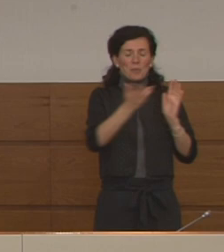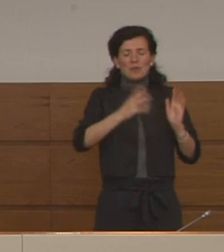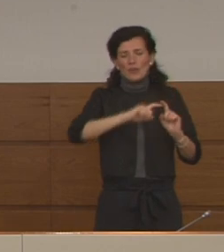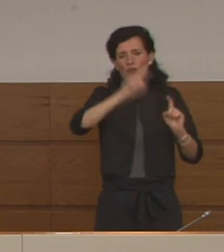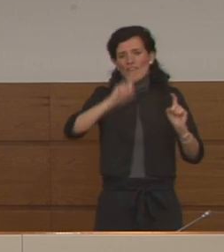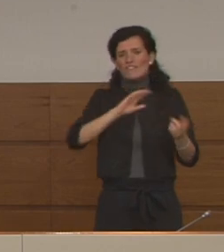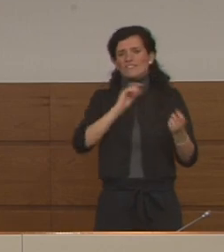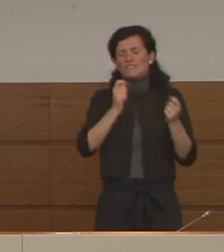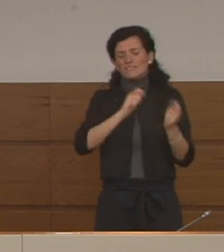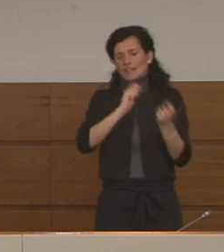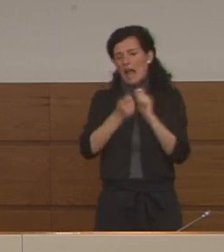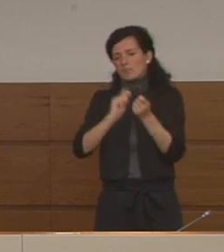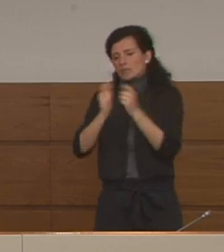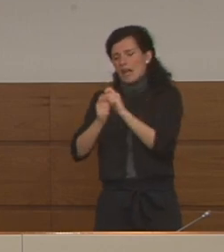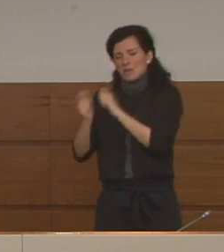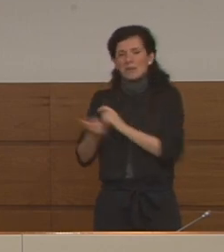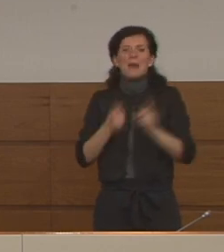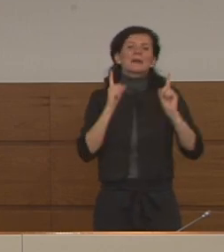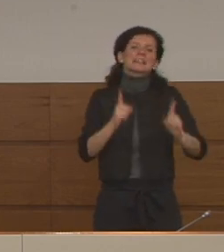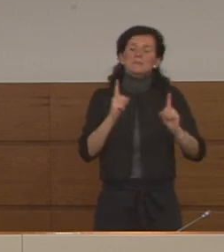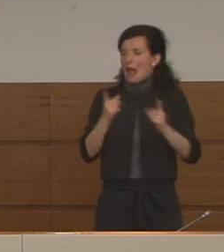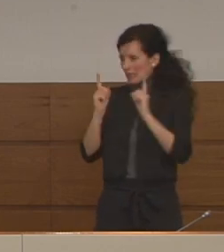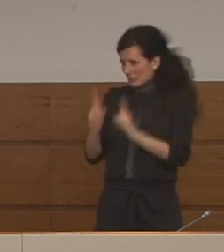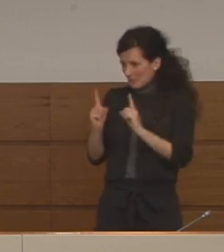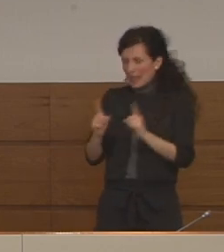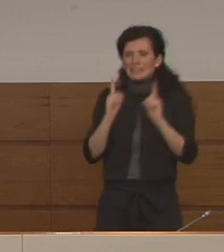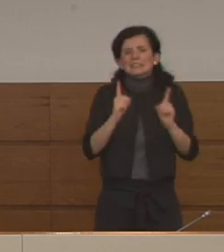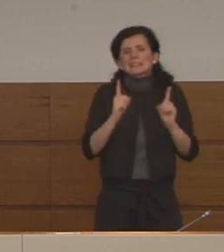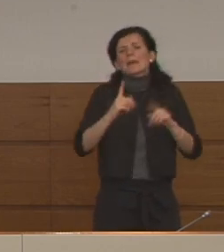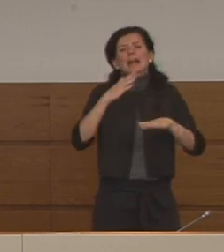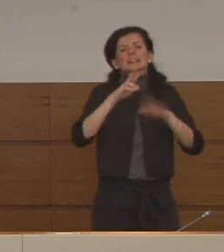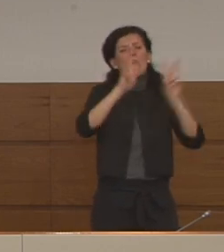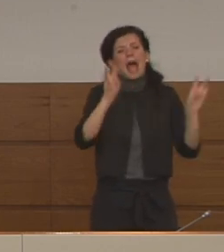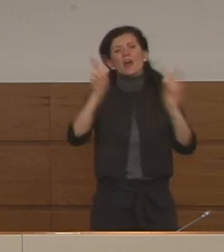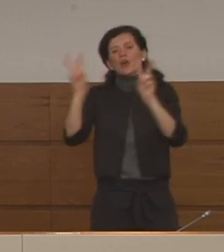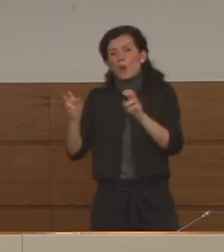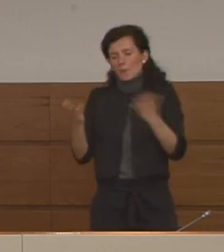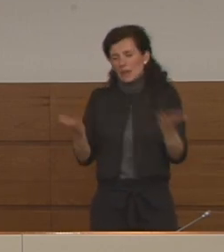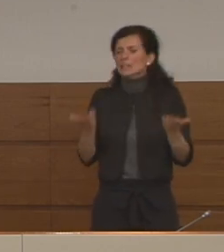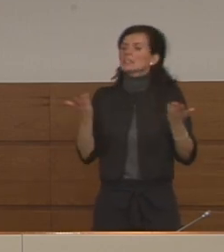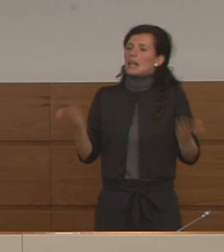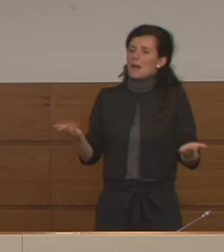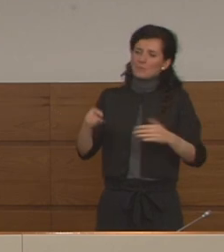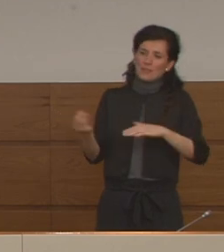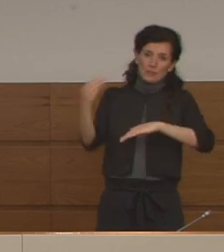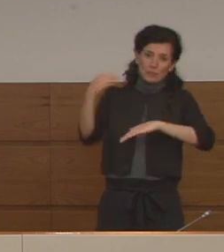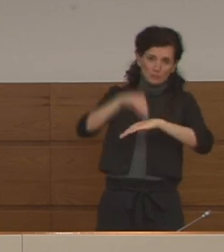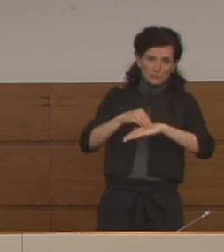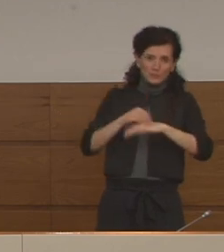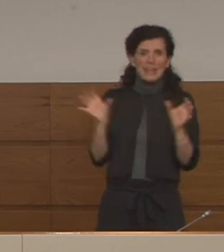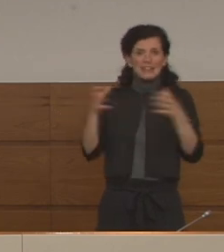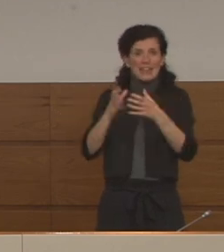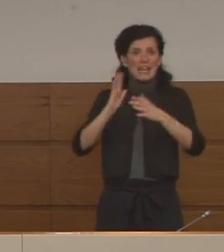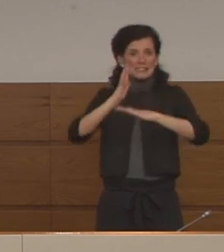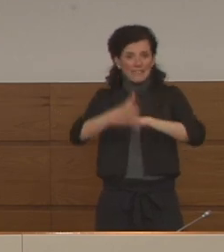Dipende dagli argomenti Adesso si è aggiunta la task force con